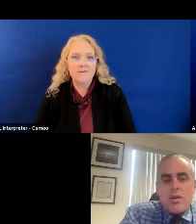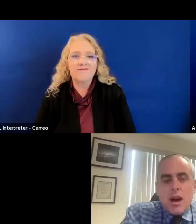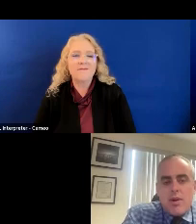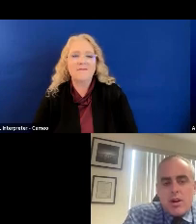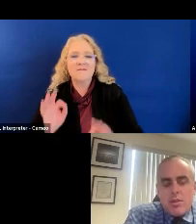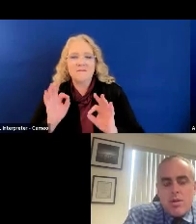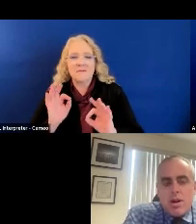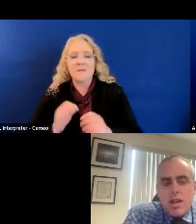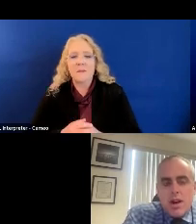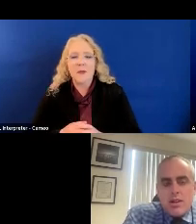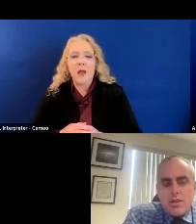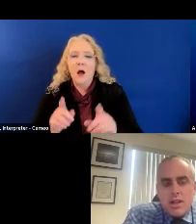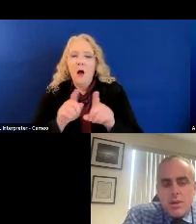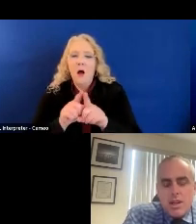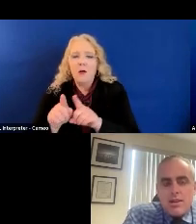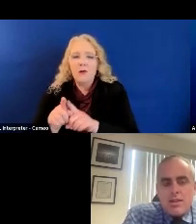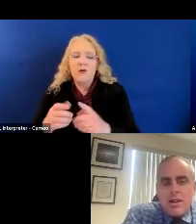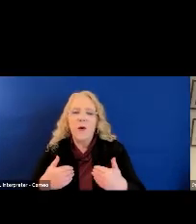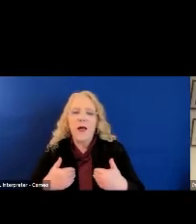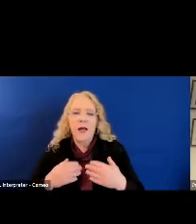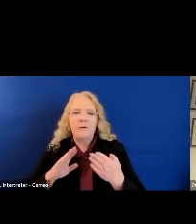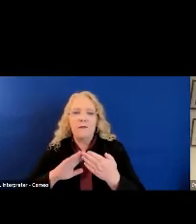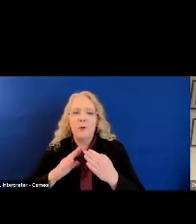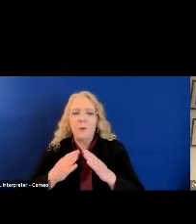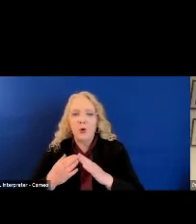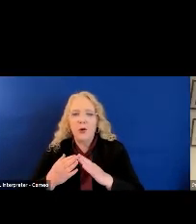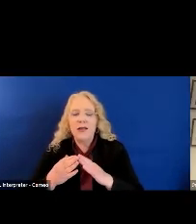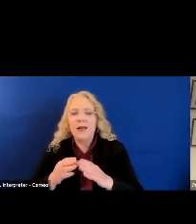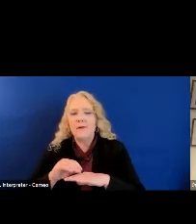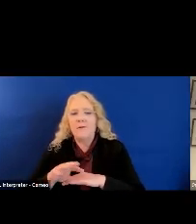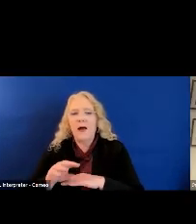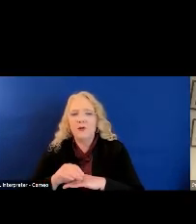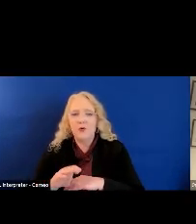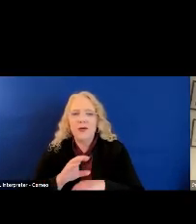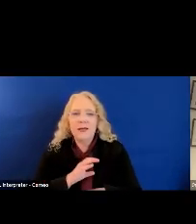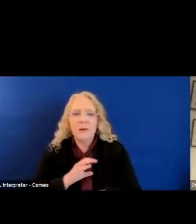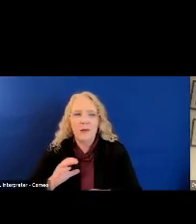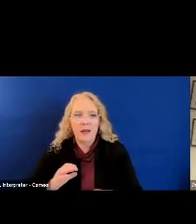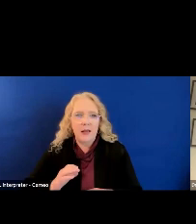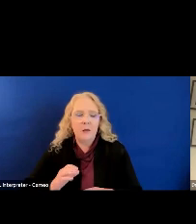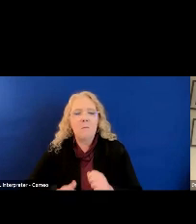También tenemos nuestros comités asesores comunitarios que están compuestos principalmente por padres de